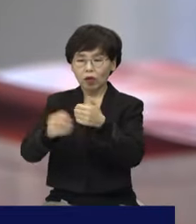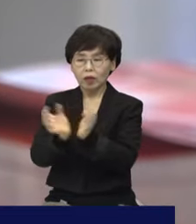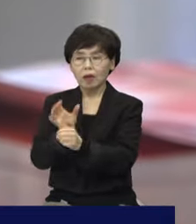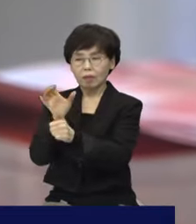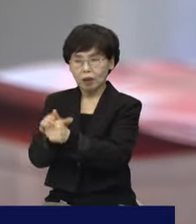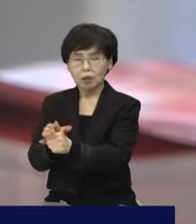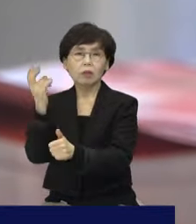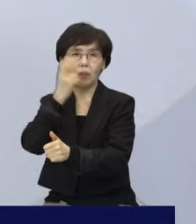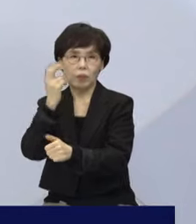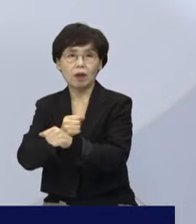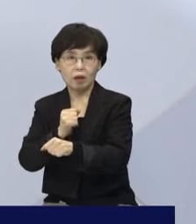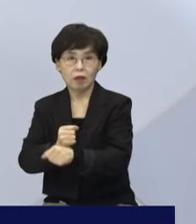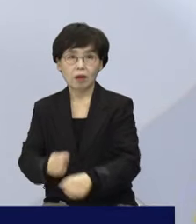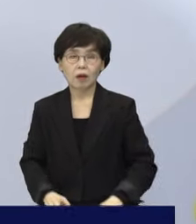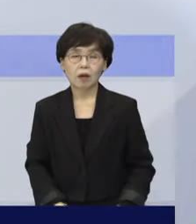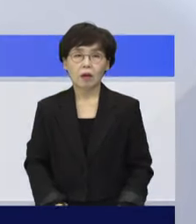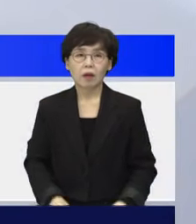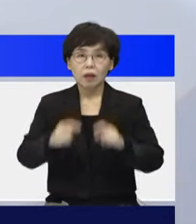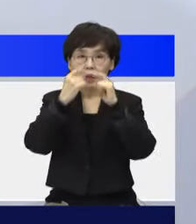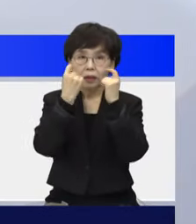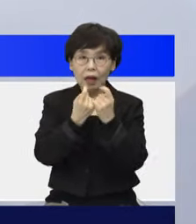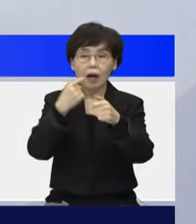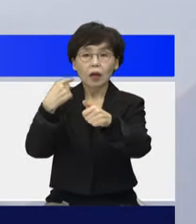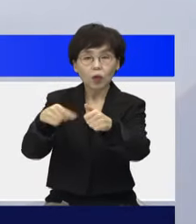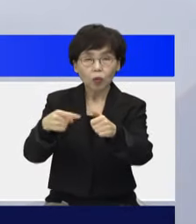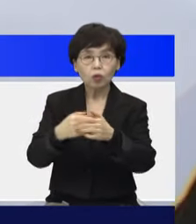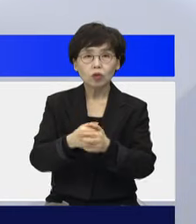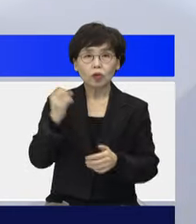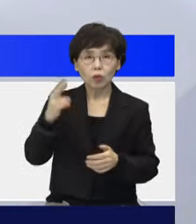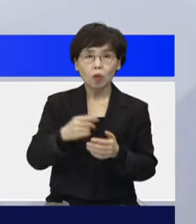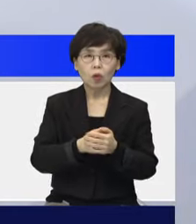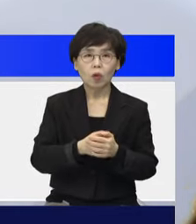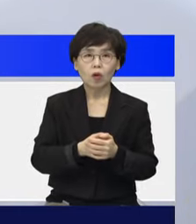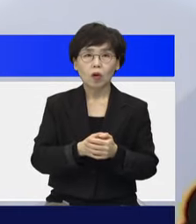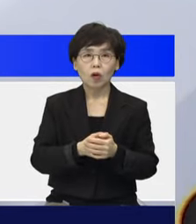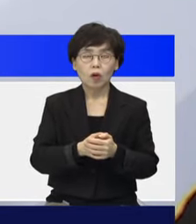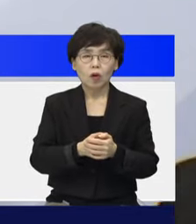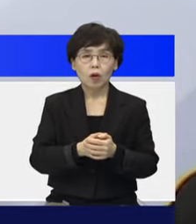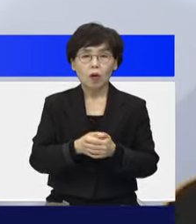집중적으로 들여다보기로 했습니다.